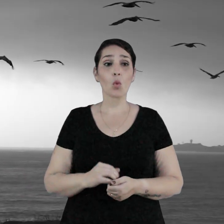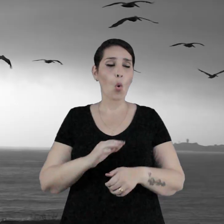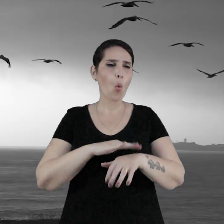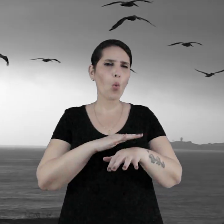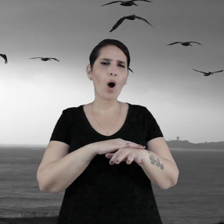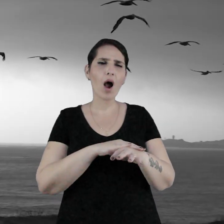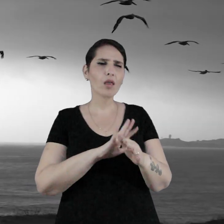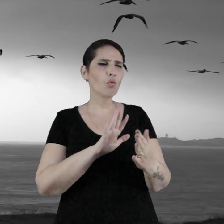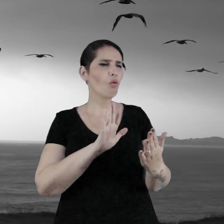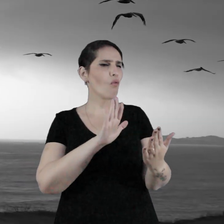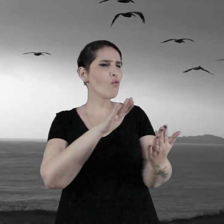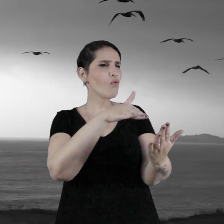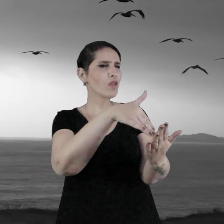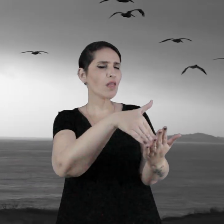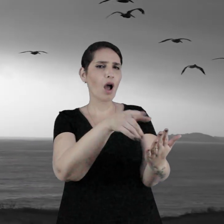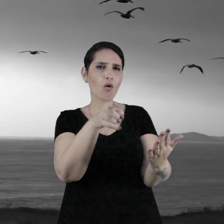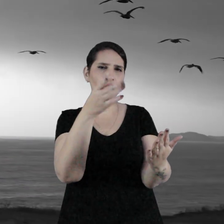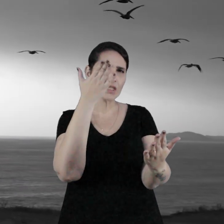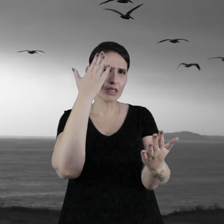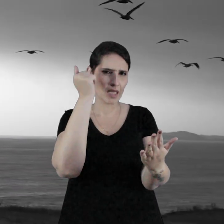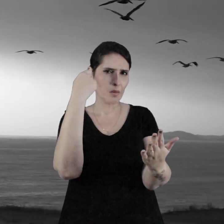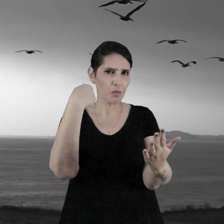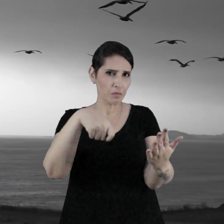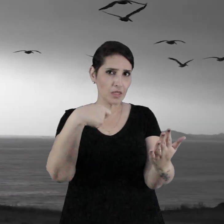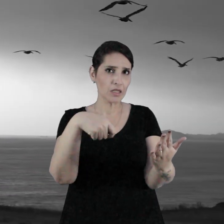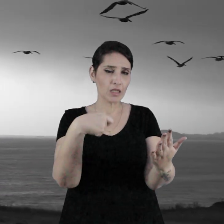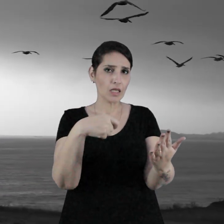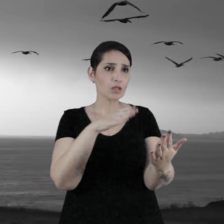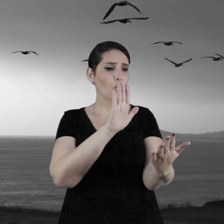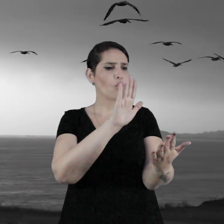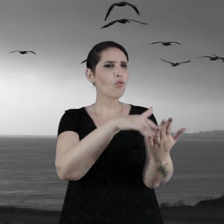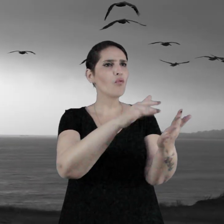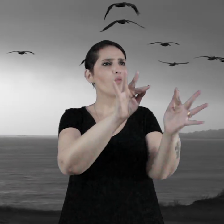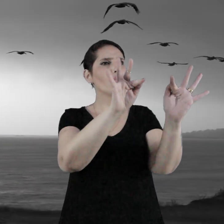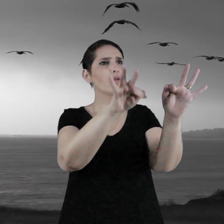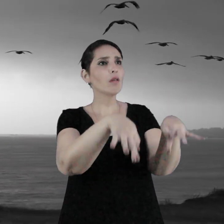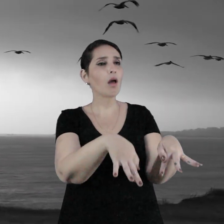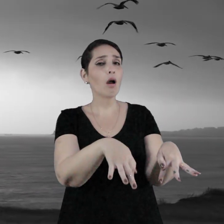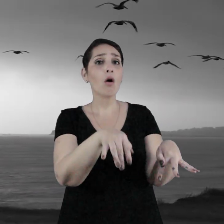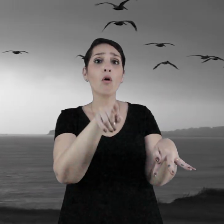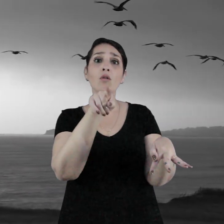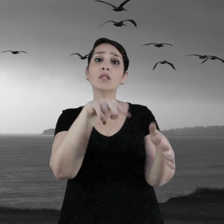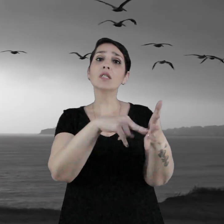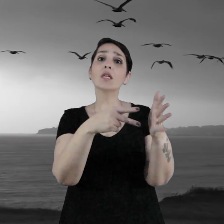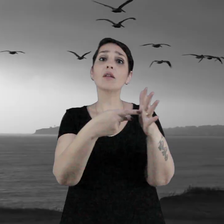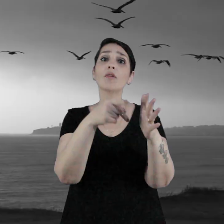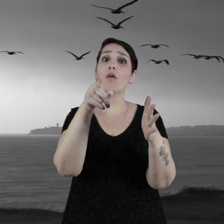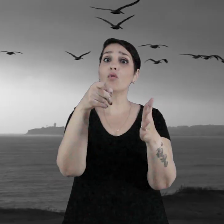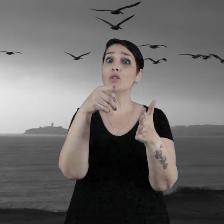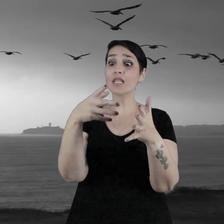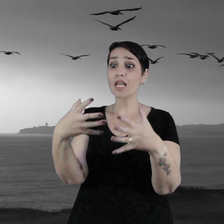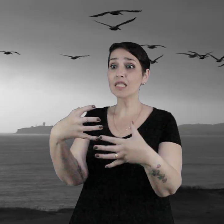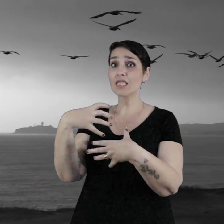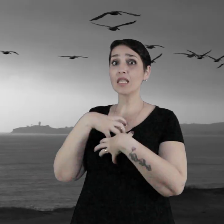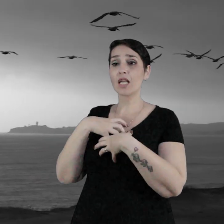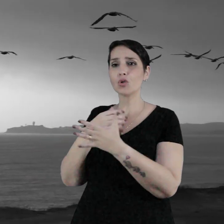Quando chegar ao fim do que deveria saber? Você estará no começo do que deveria sentir.